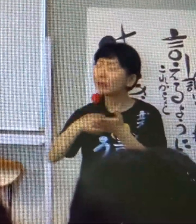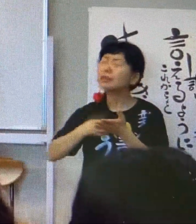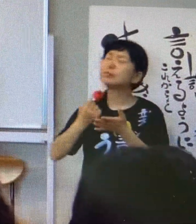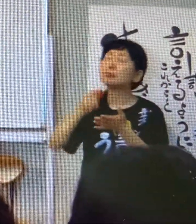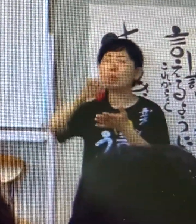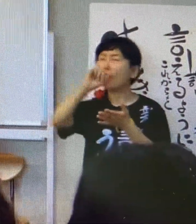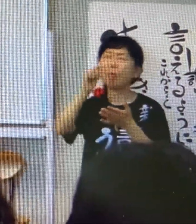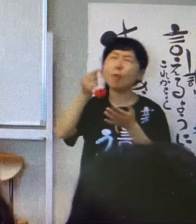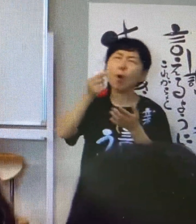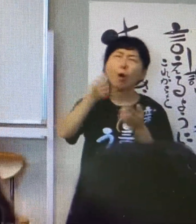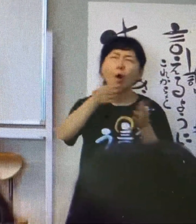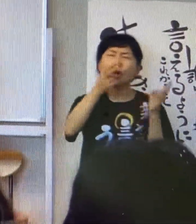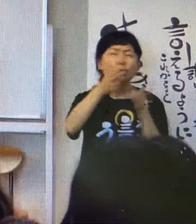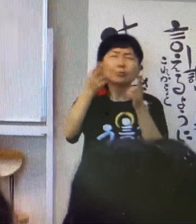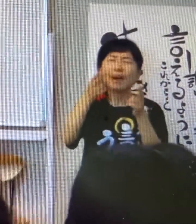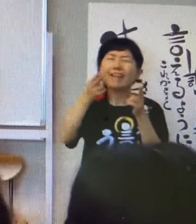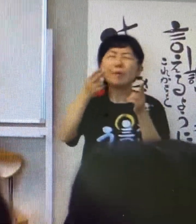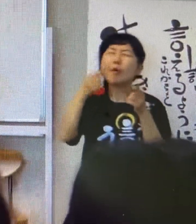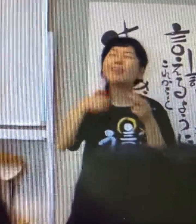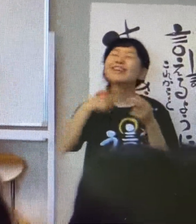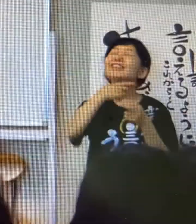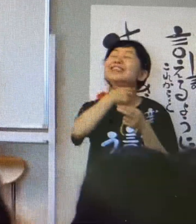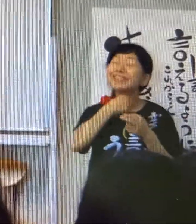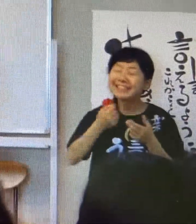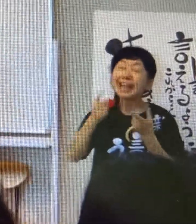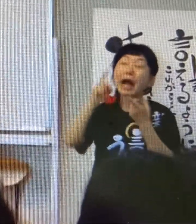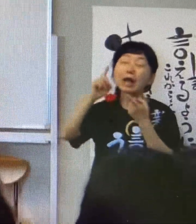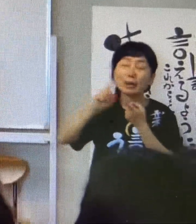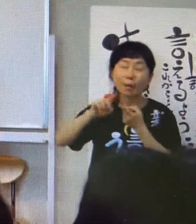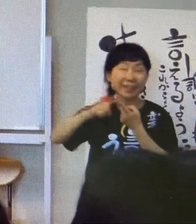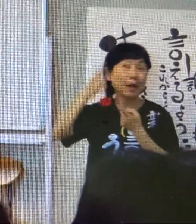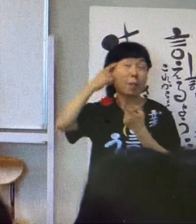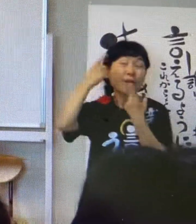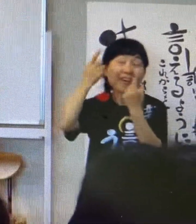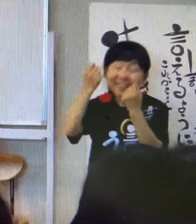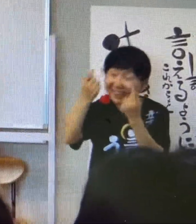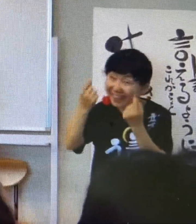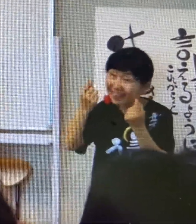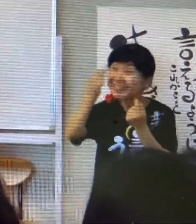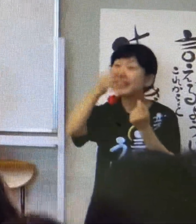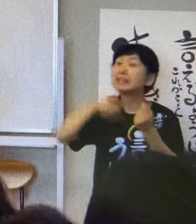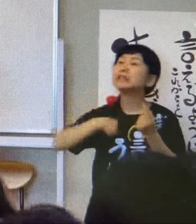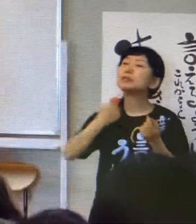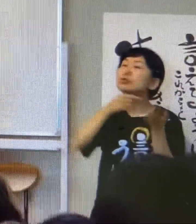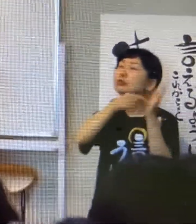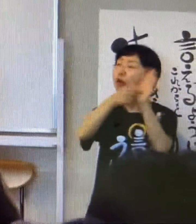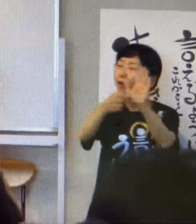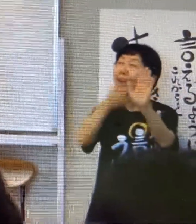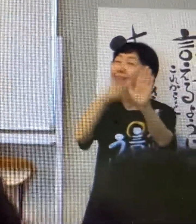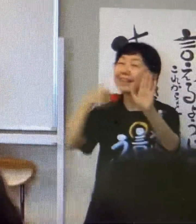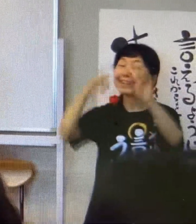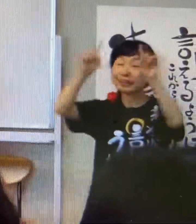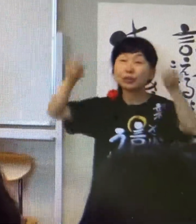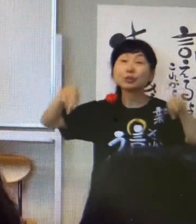書き順なんか皆バラバラで 好きなように 自分の思うように書く 自分を表現できる書ということで